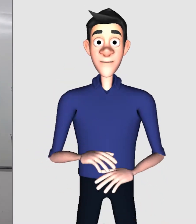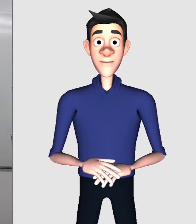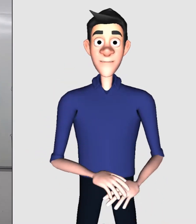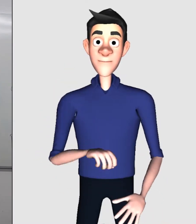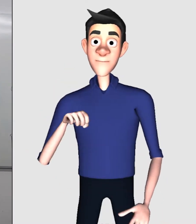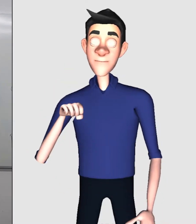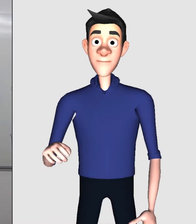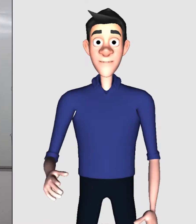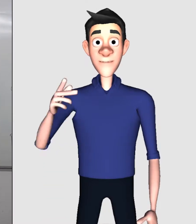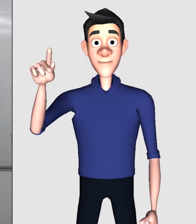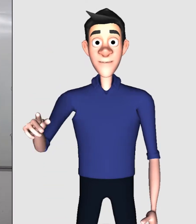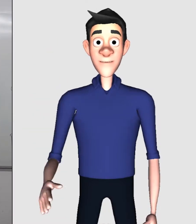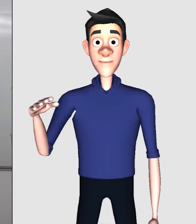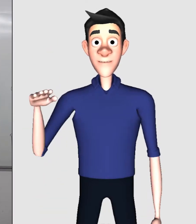E mais esta última